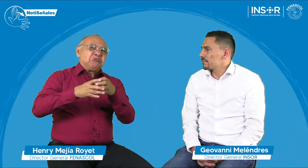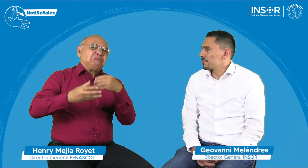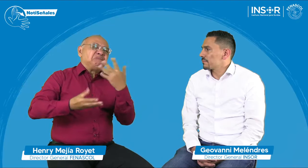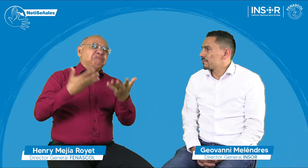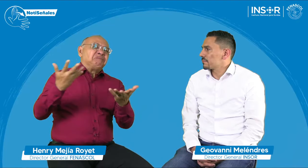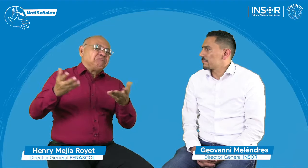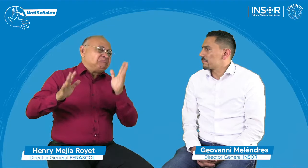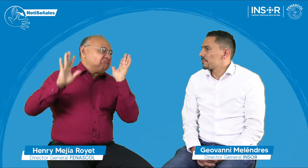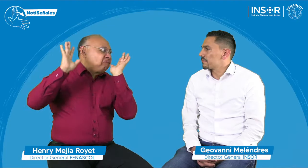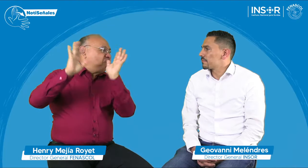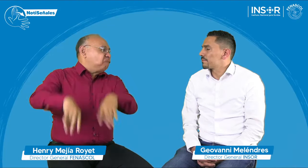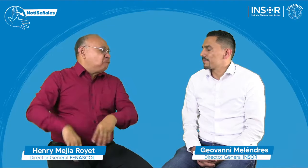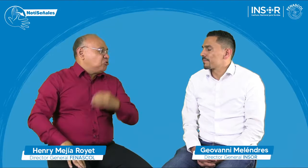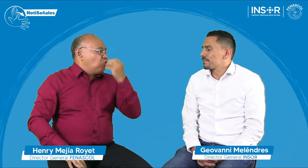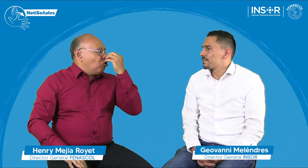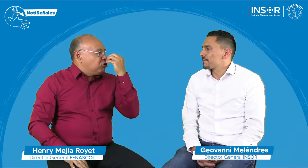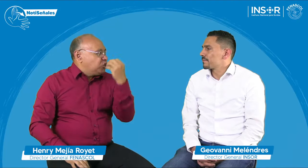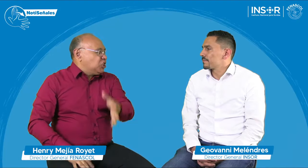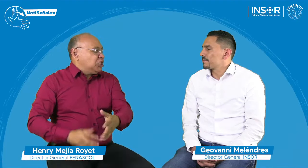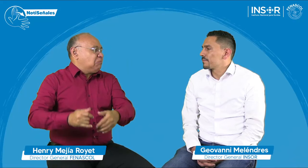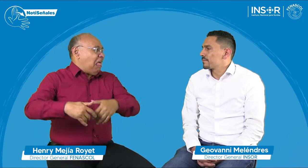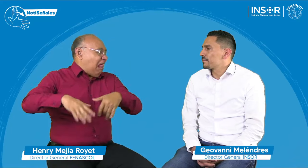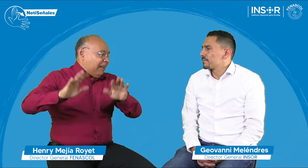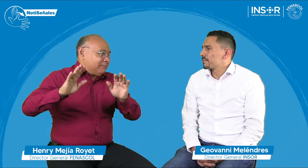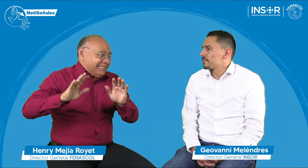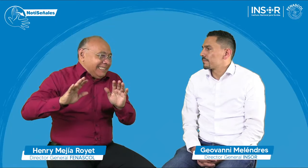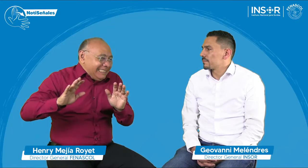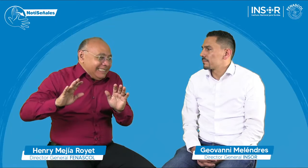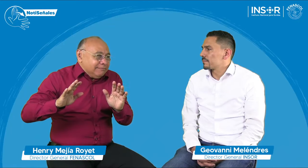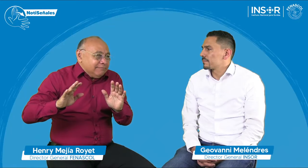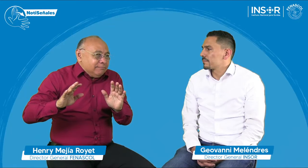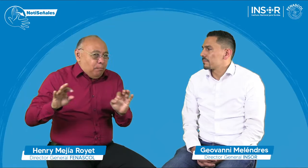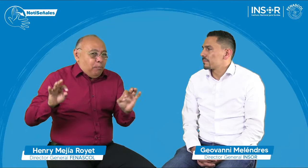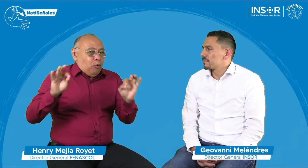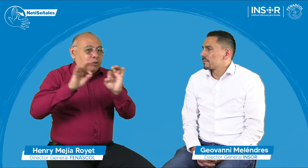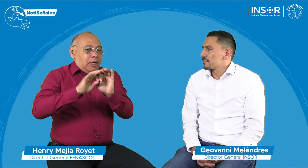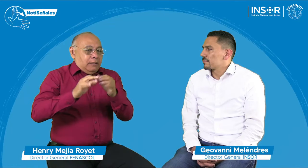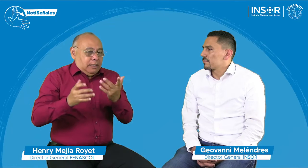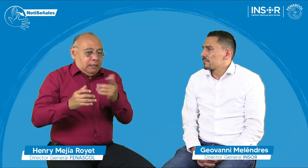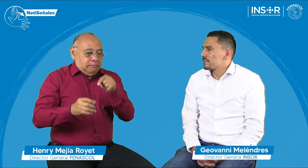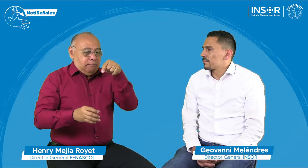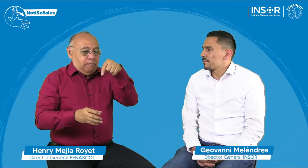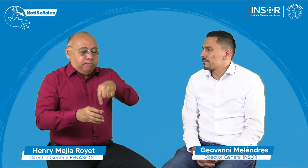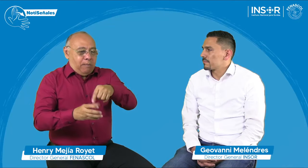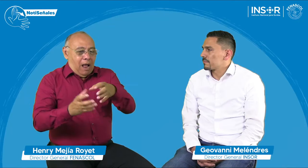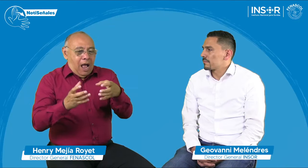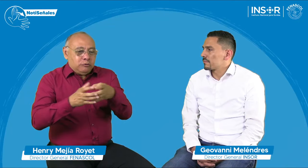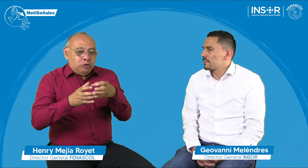asociaciones también es muy importante porque desde afuera se piensa y se dice bueno ¿Y